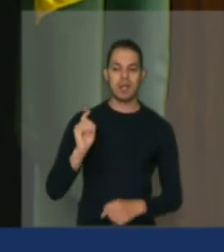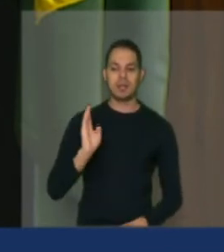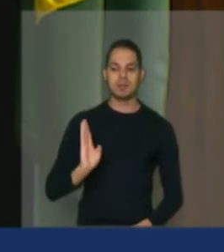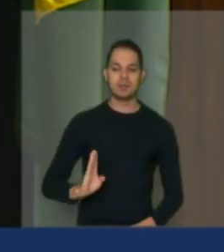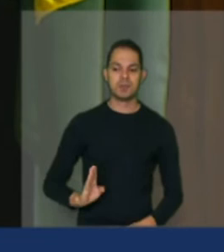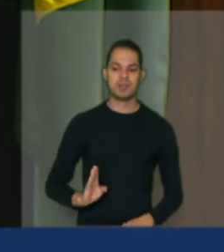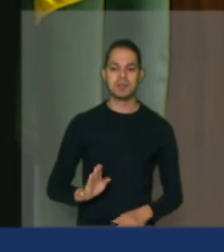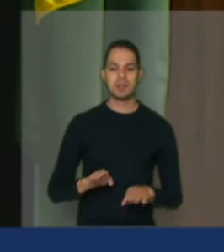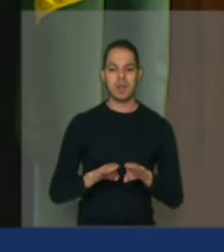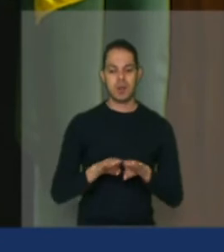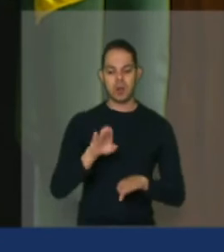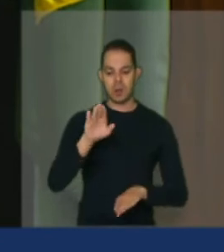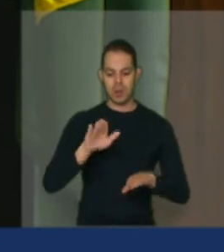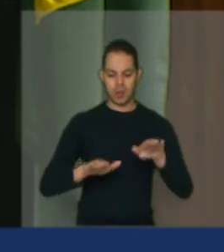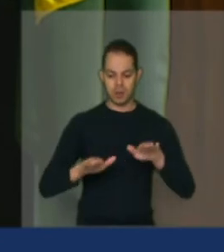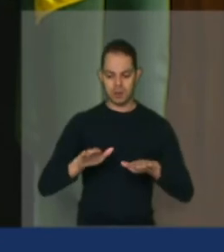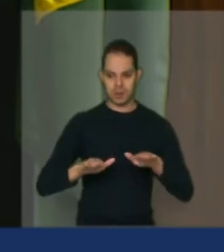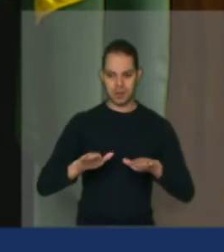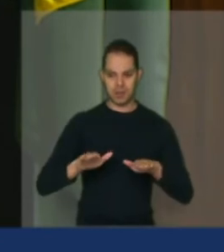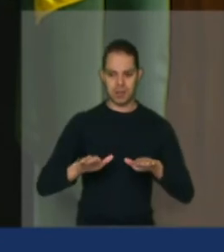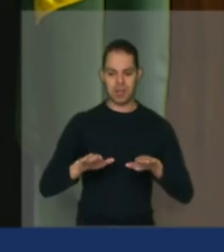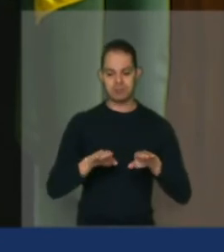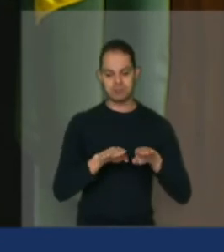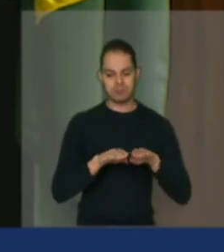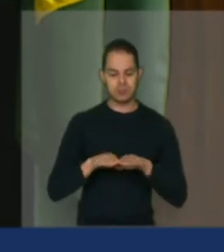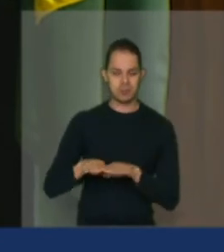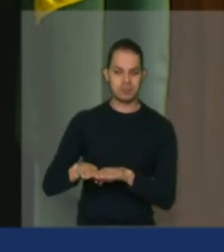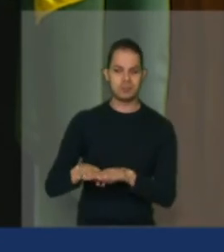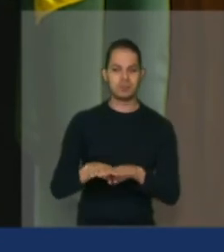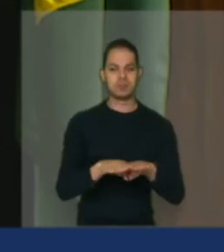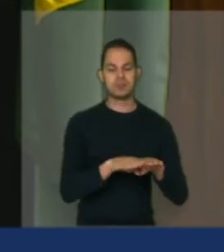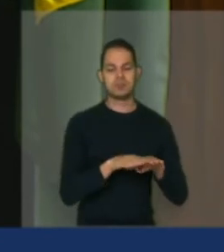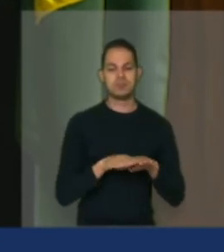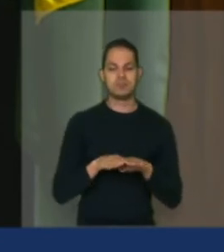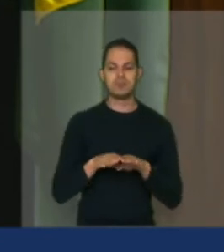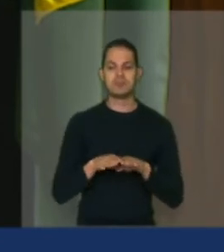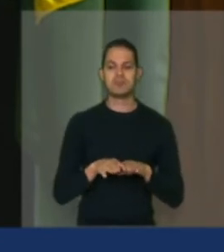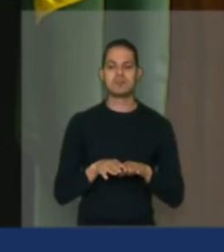QUE É PRECISO TER NESSE PAÍS EQUIDADE, PARIDADE PARA A MAIORIA DO POVO BRASILEIRO QUE